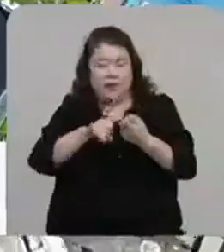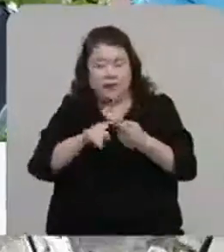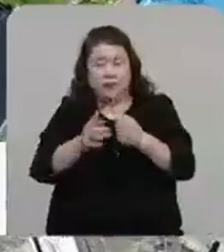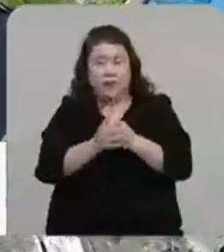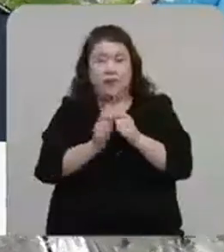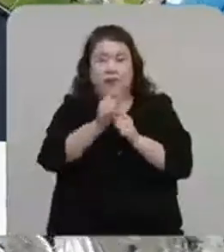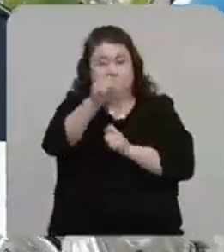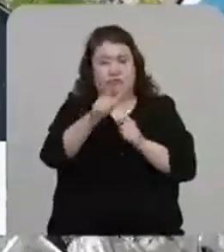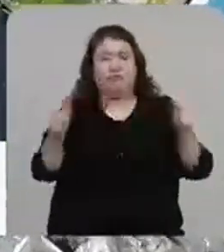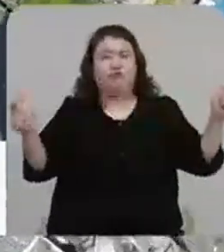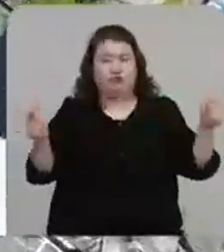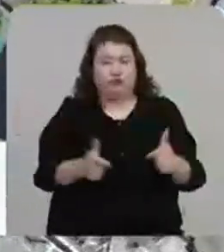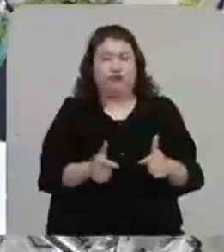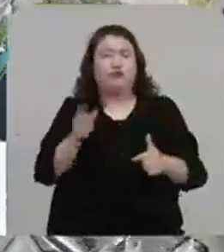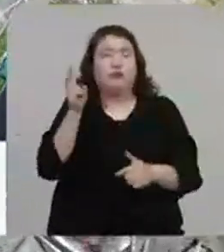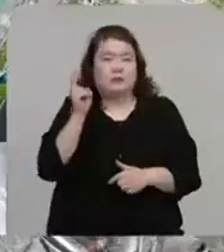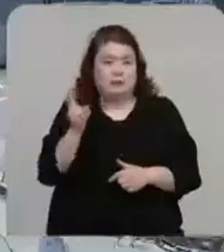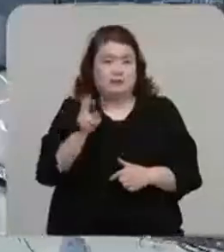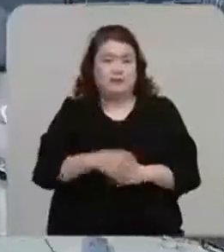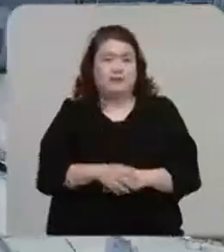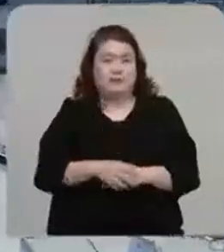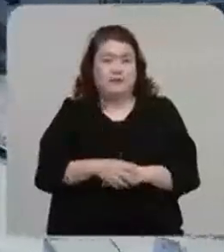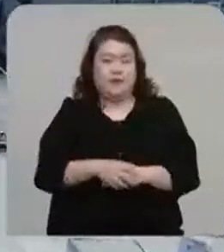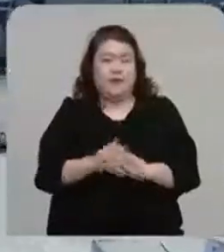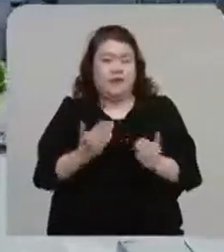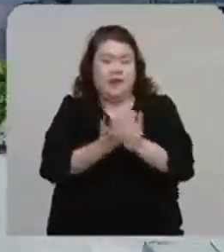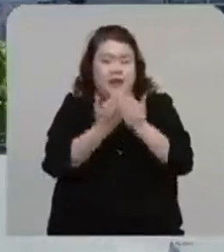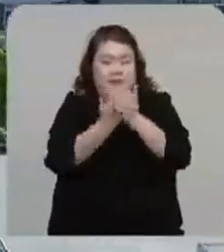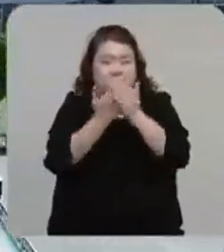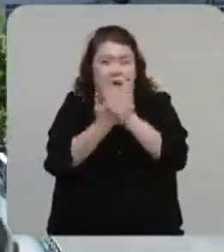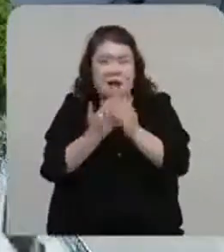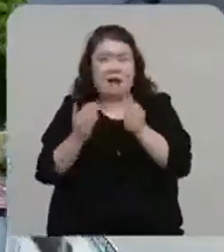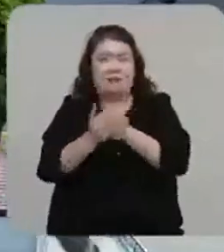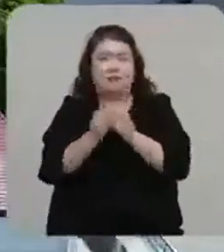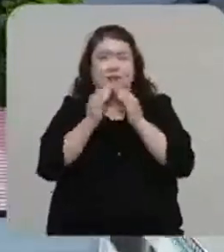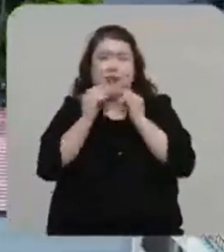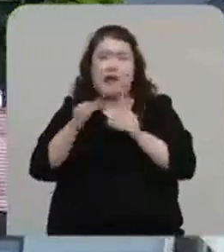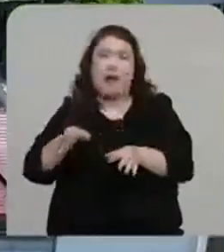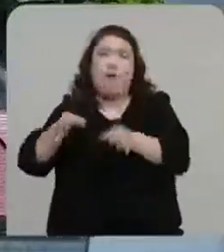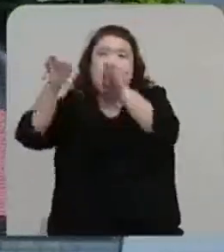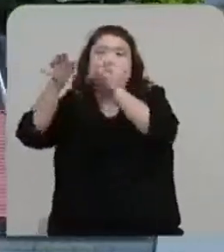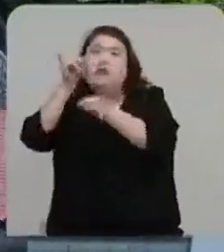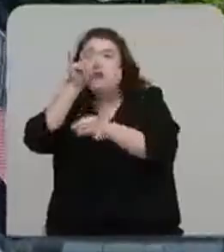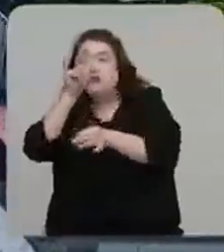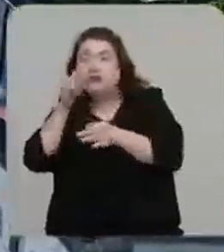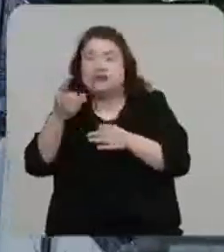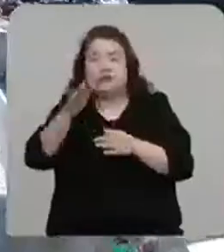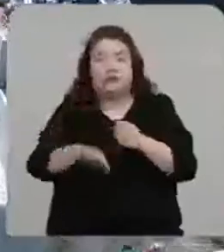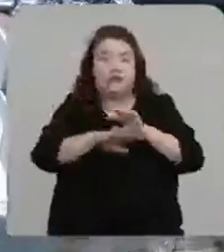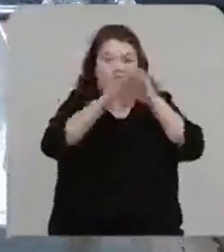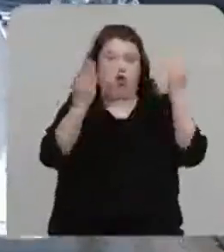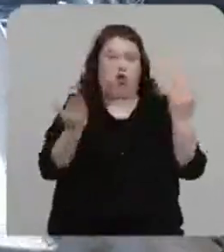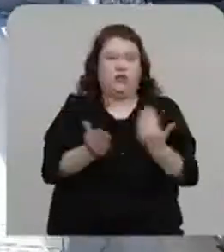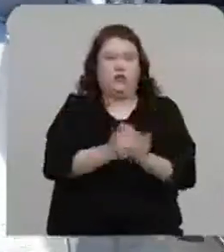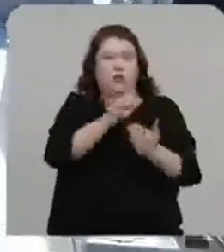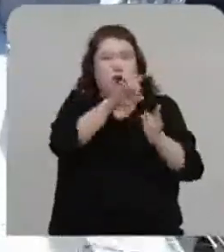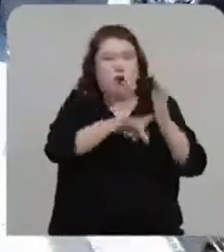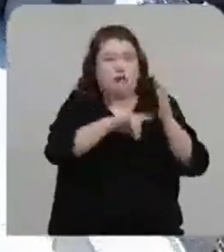줄어들 것으로 보입니다. 개발 등으로 공시가가 오른 곳도 있지만 전반적인 세수 감소는 지자체